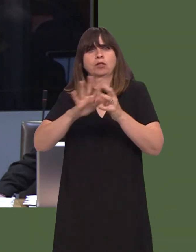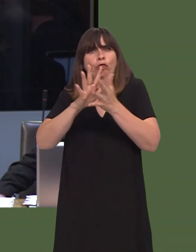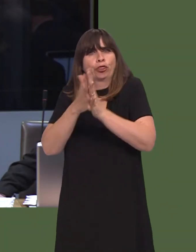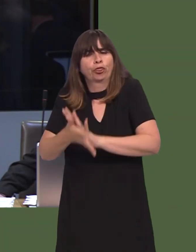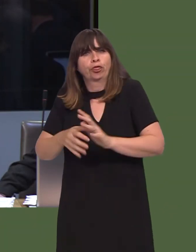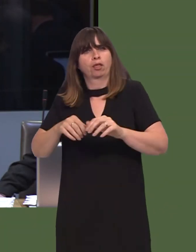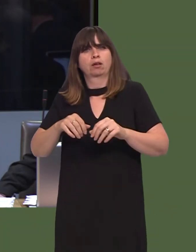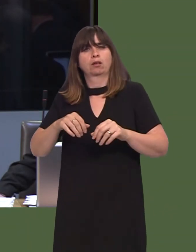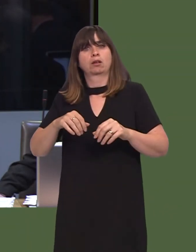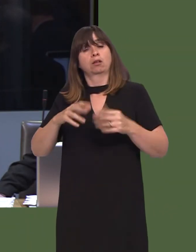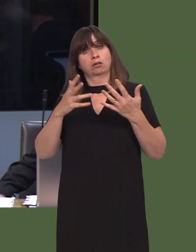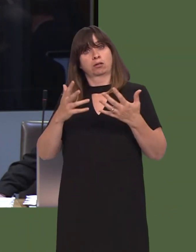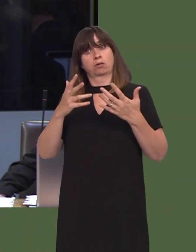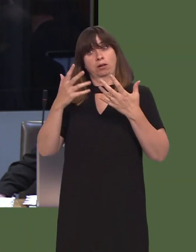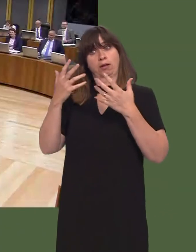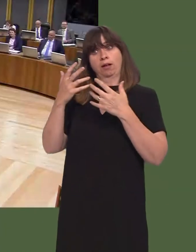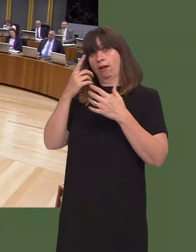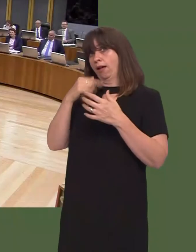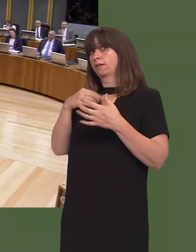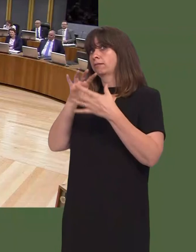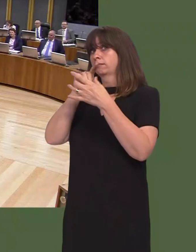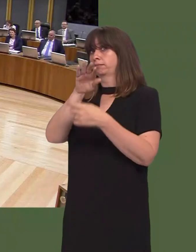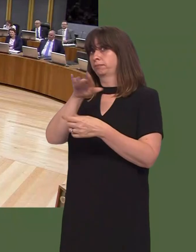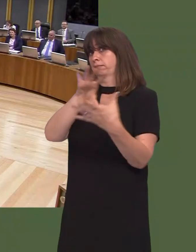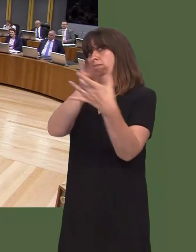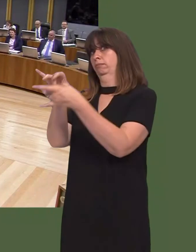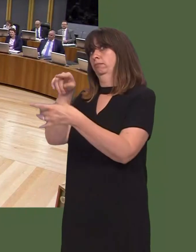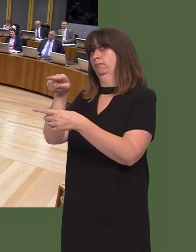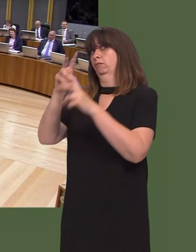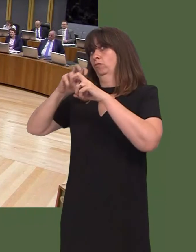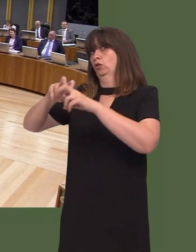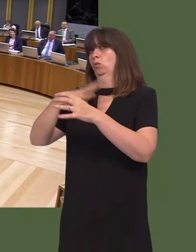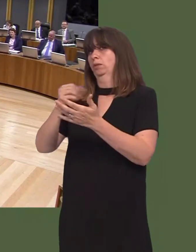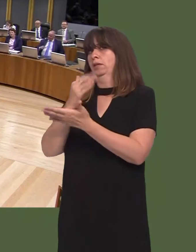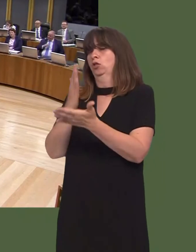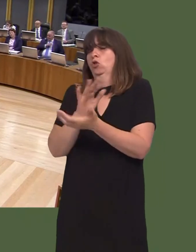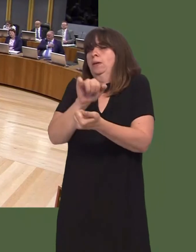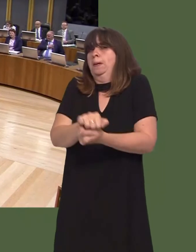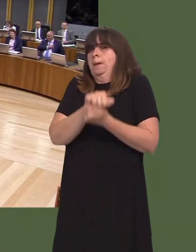Carwyn Jones: A gaf i ddweud fy mod i wedi cyrraedd cwestiwn 15 oír blaen, ond dim ers amser, achos roeddwn iín cael fy nghyhuddo o roi atebion rhy fyr. Achos hynny, penderfynais